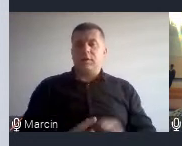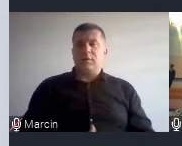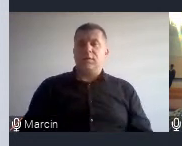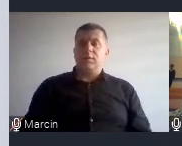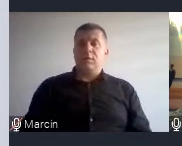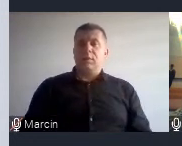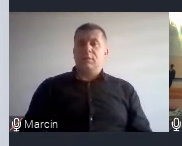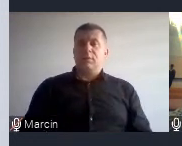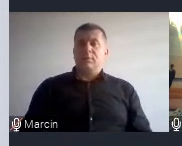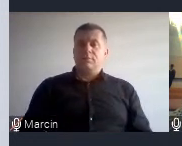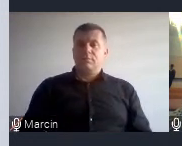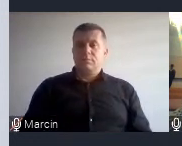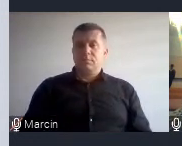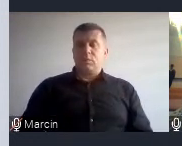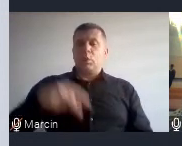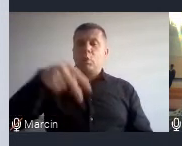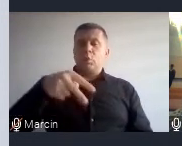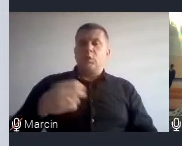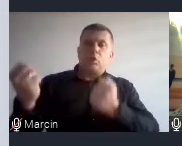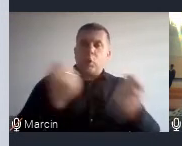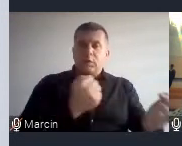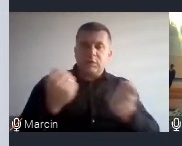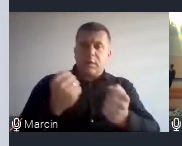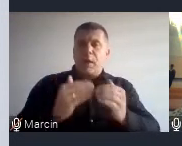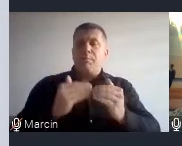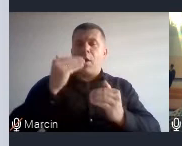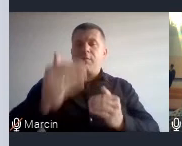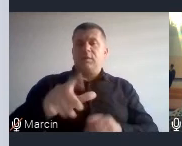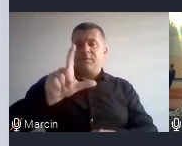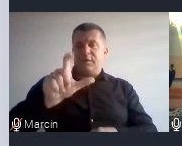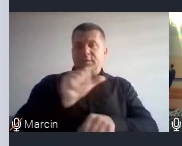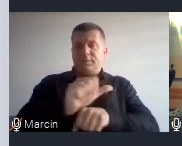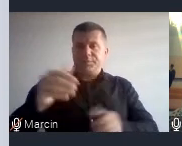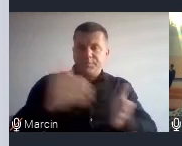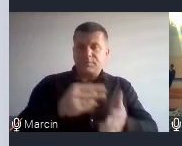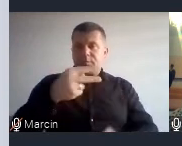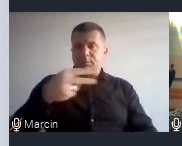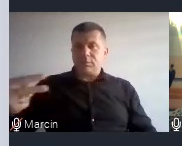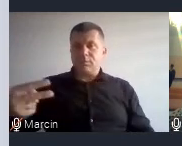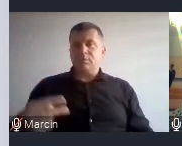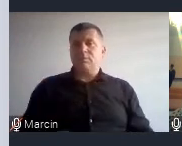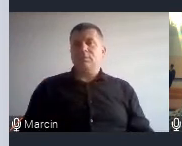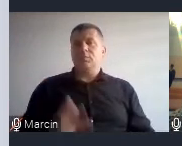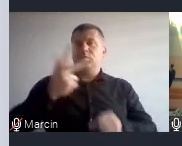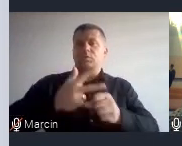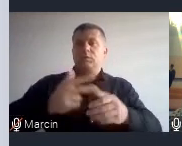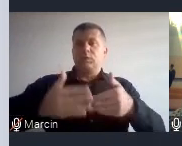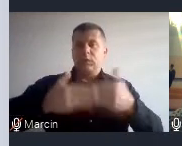a usługi i dostawy powyżej 211 00 euro na 30 dni